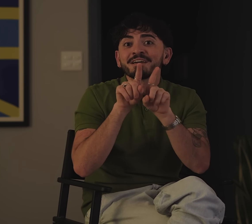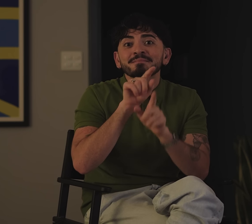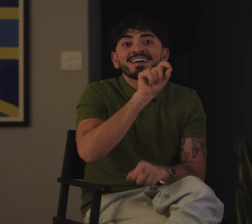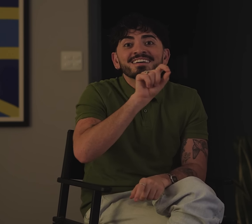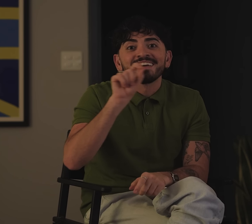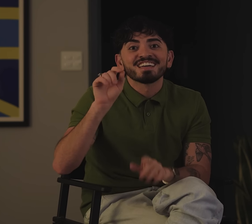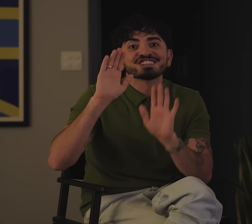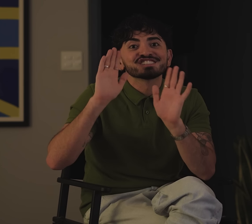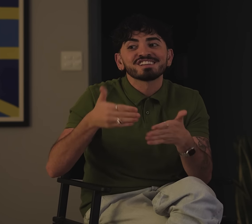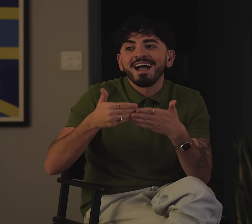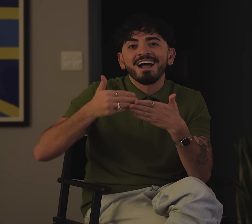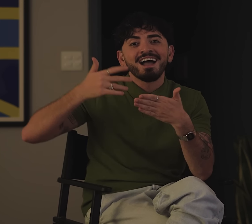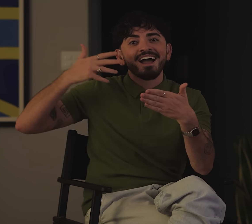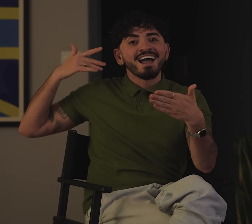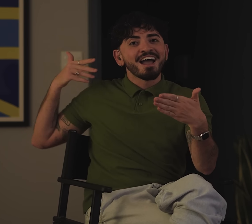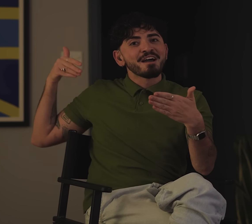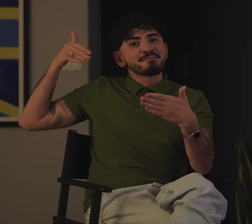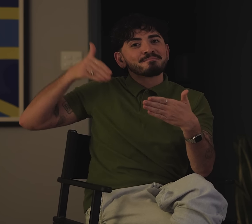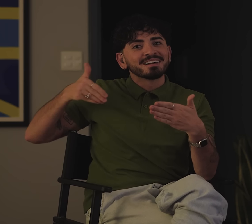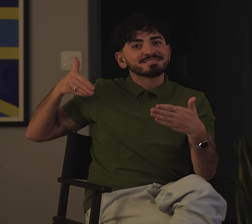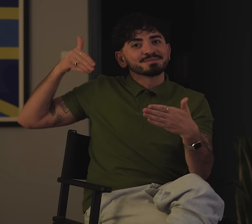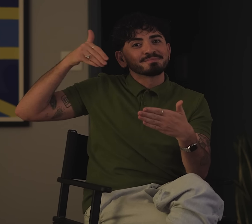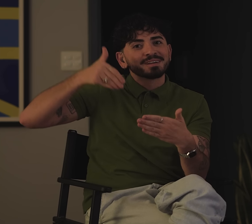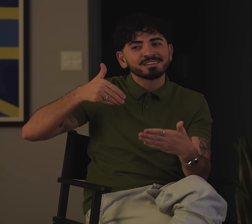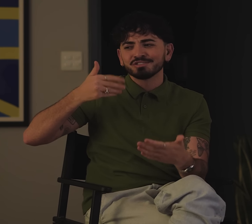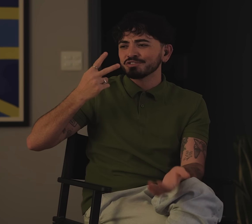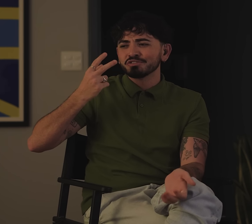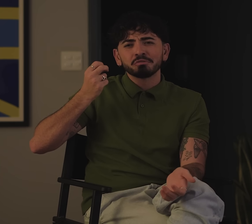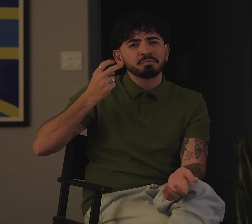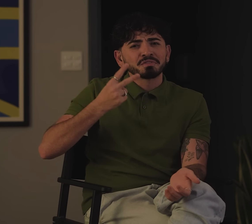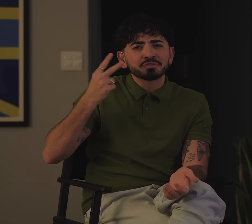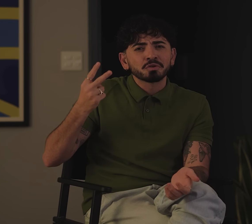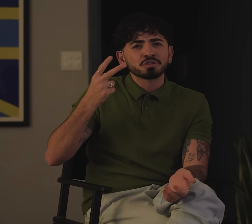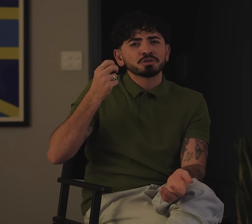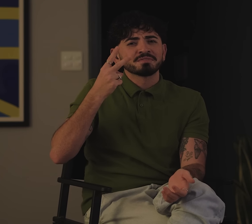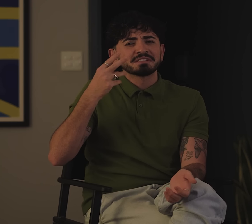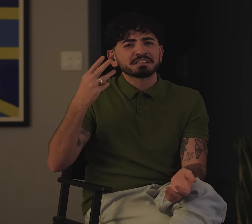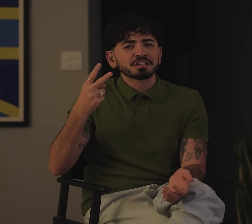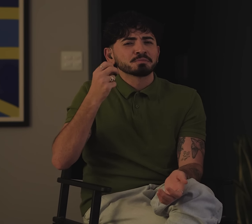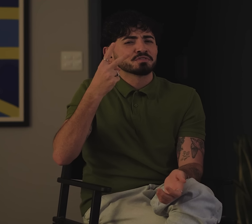Quem já participou em 2022, 2023, 2024, 2025